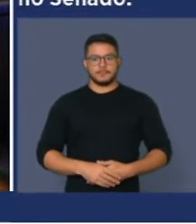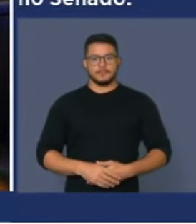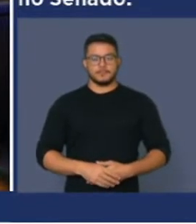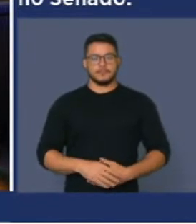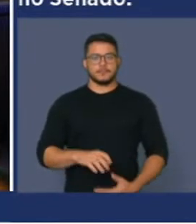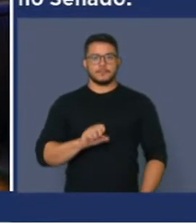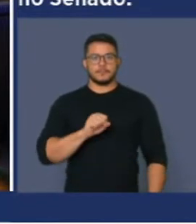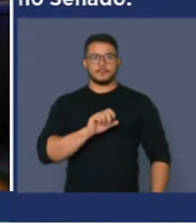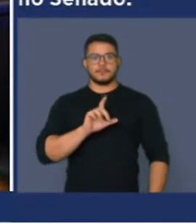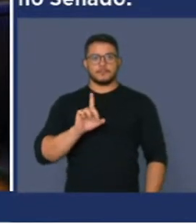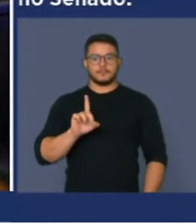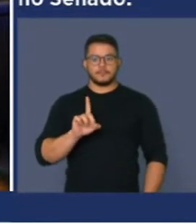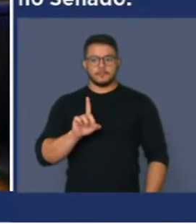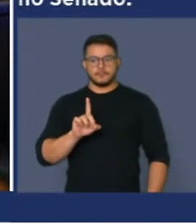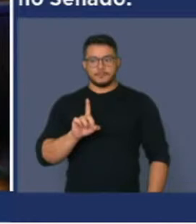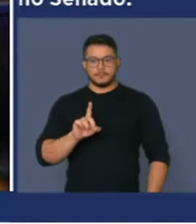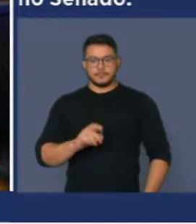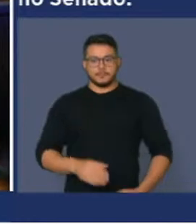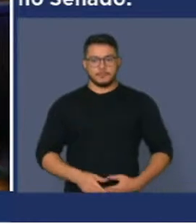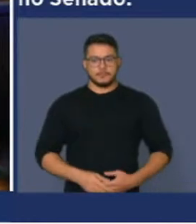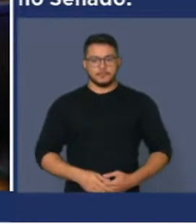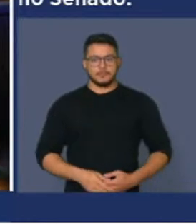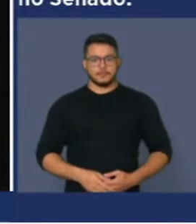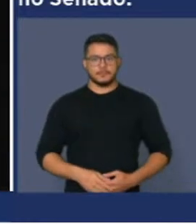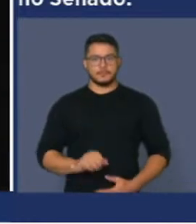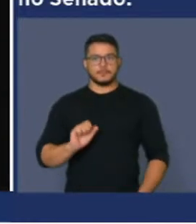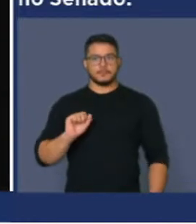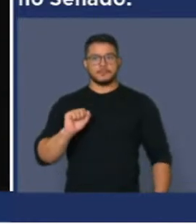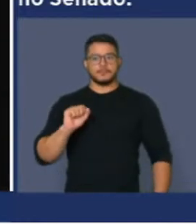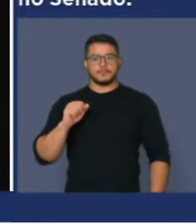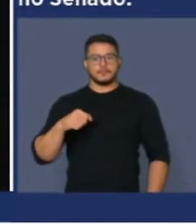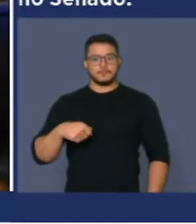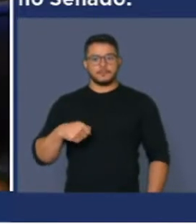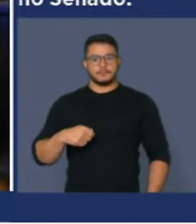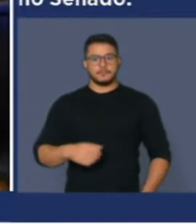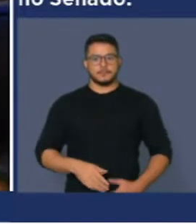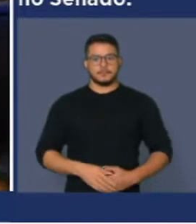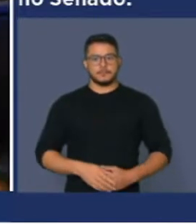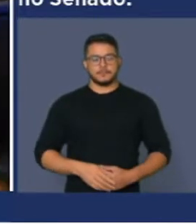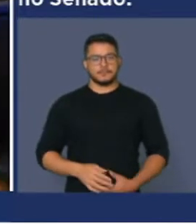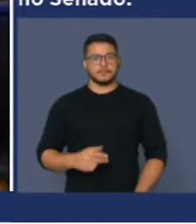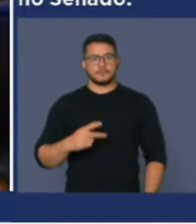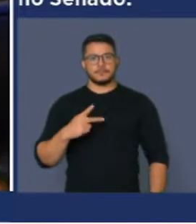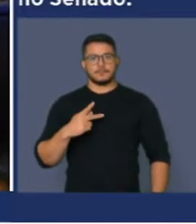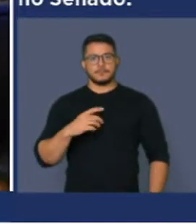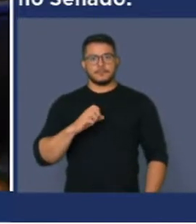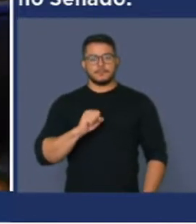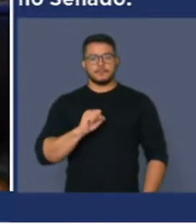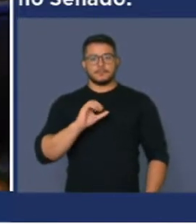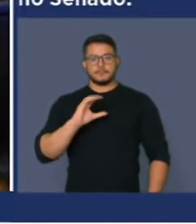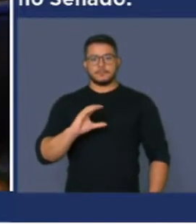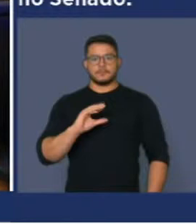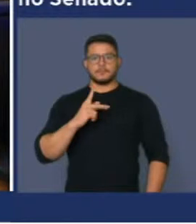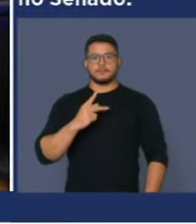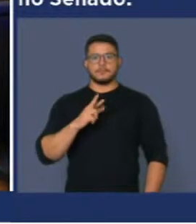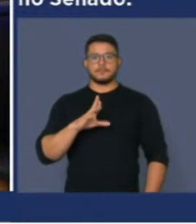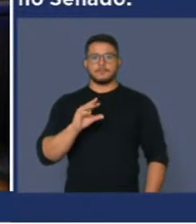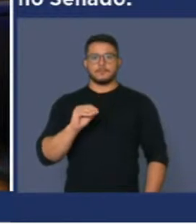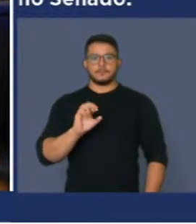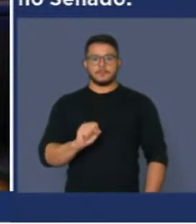VOTA SIM. -- [PRESIDENTE]: SOLIDARIEDADE. -- [DEPUTADO]: SIM, PRESIDENTE. -- [PRESIDENTE]: SOLIDARIEDADE SIM, PSC, PROS,